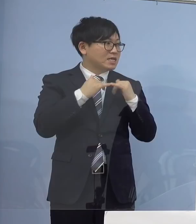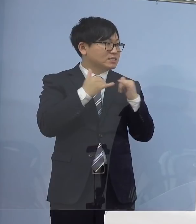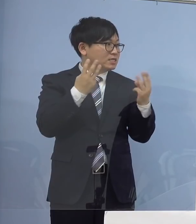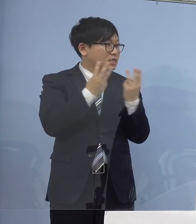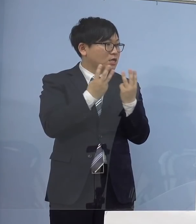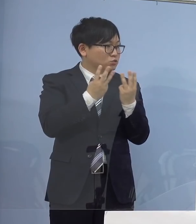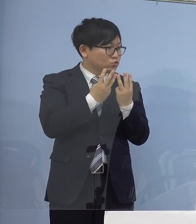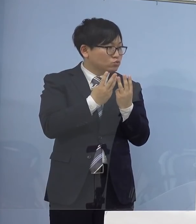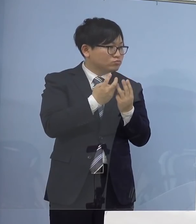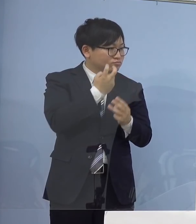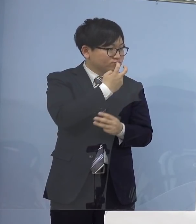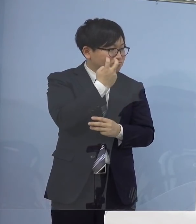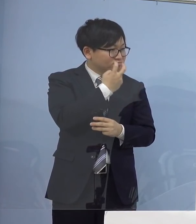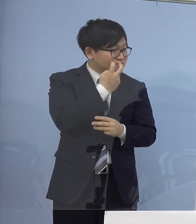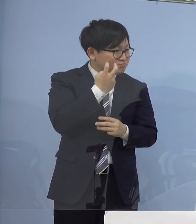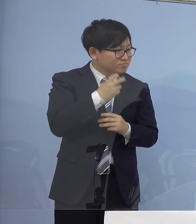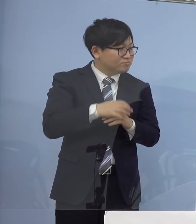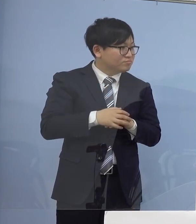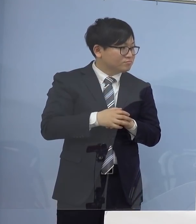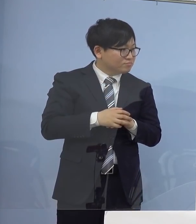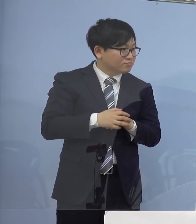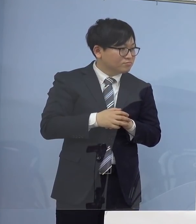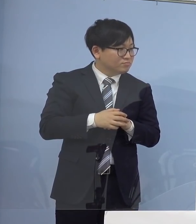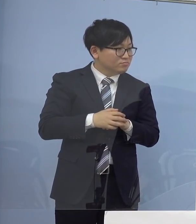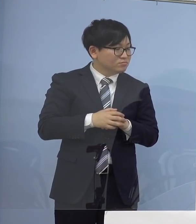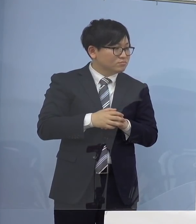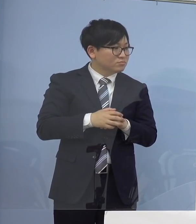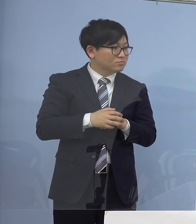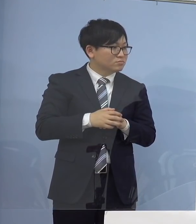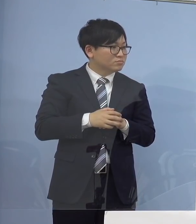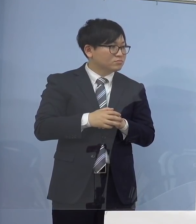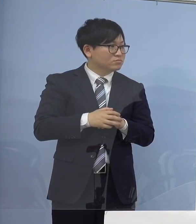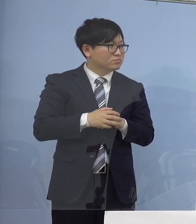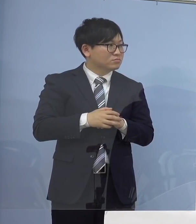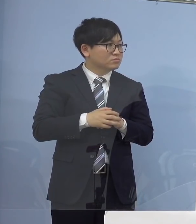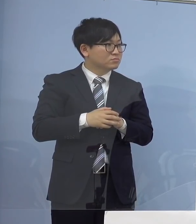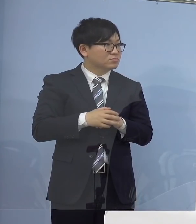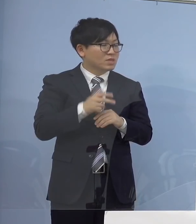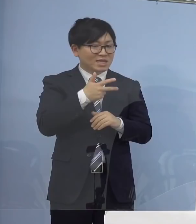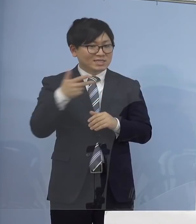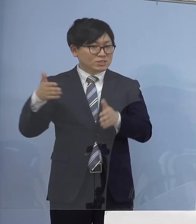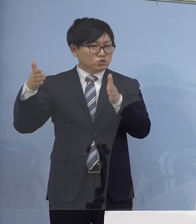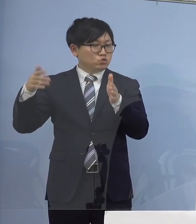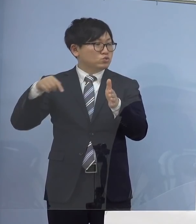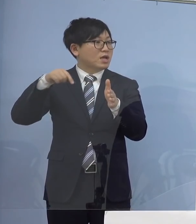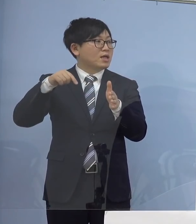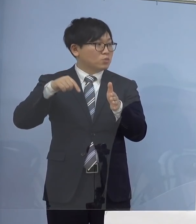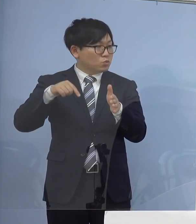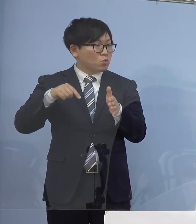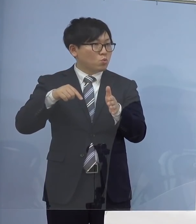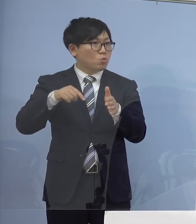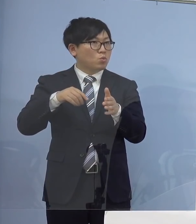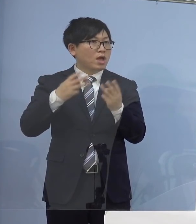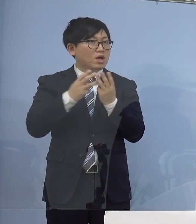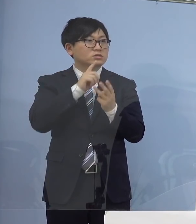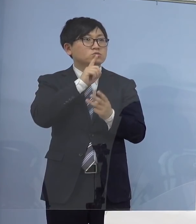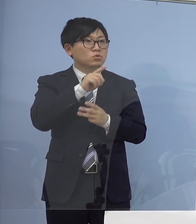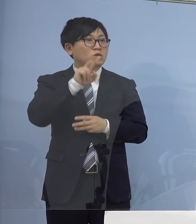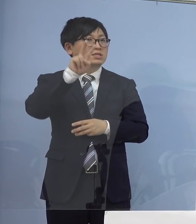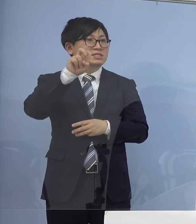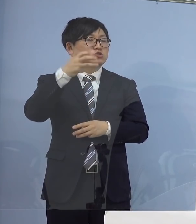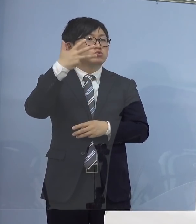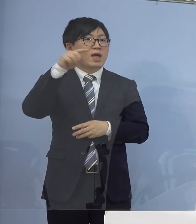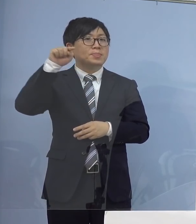人口10万人当たりの 直近1週間の新規陽性者数は28.85（人）